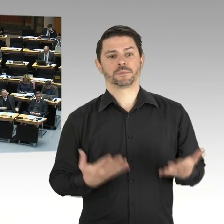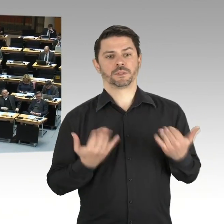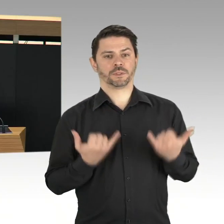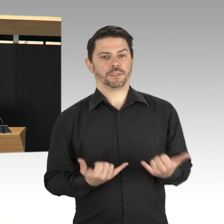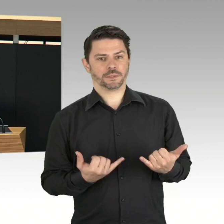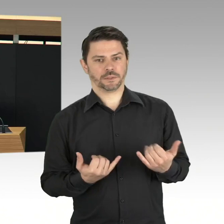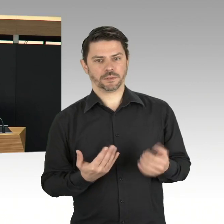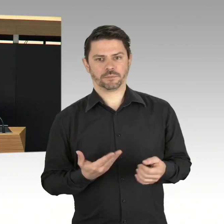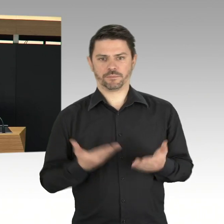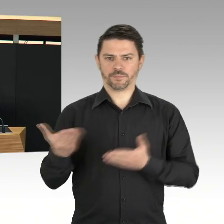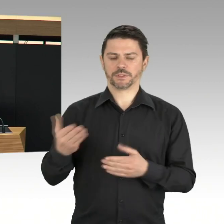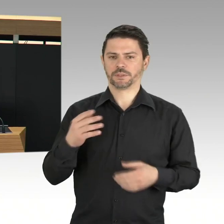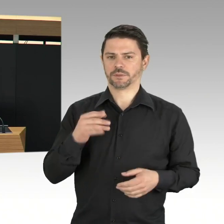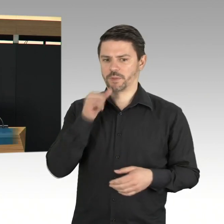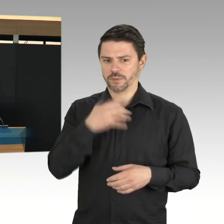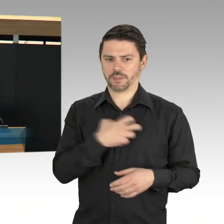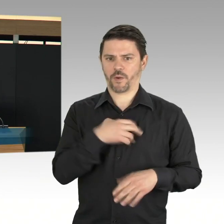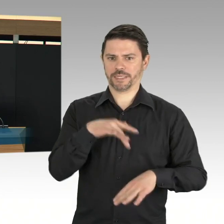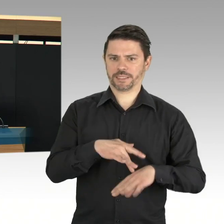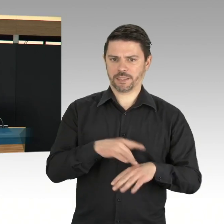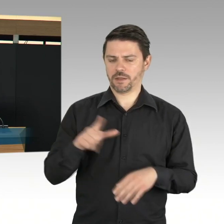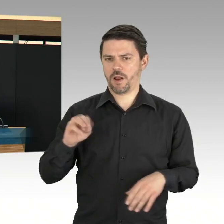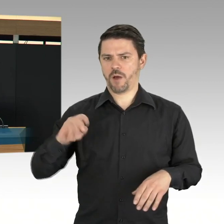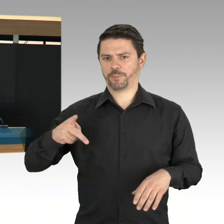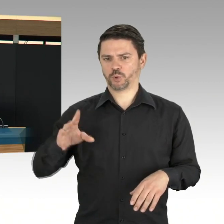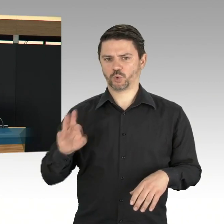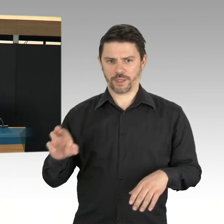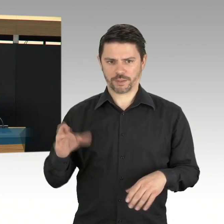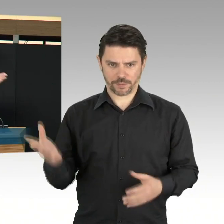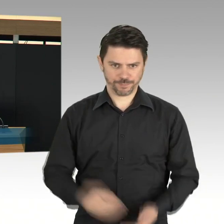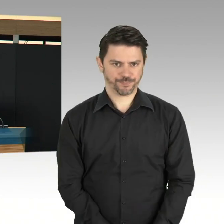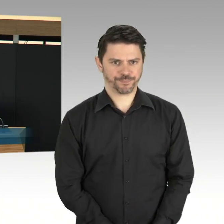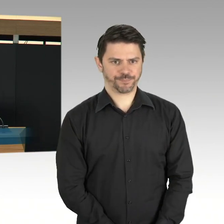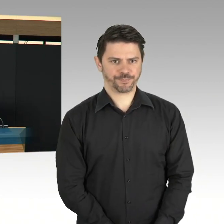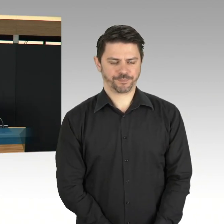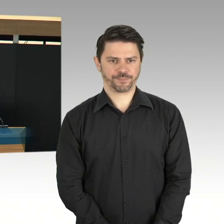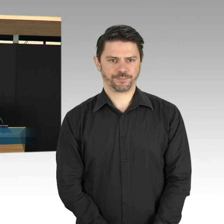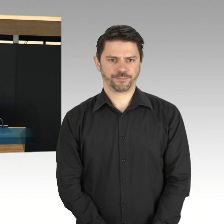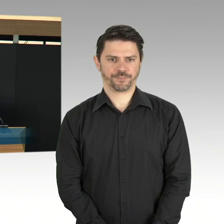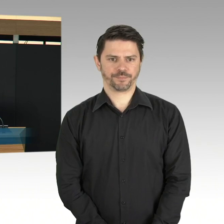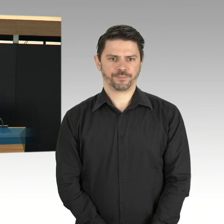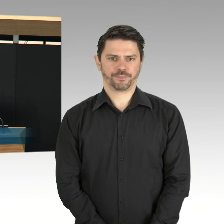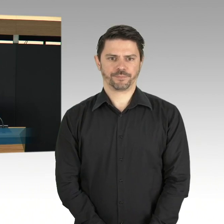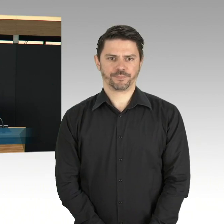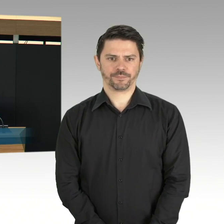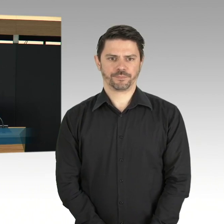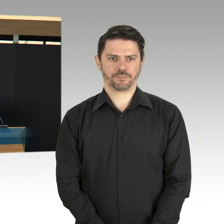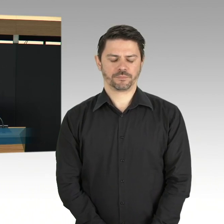dass er gestern dabei war, bei der Nacht der Solidarität, dass andere Menschen aus diesem Haus sich auch zahlreich beteiligt haben,